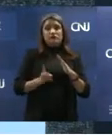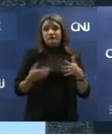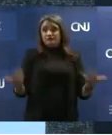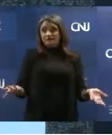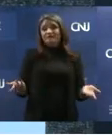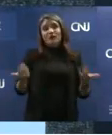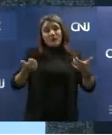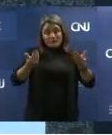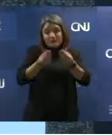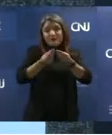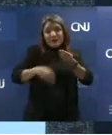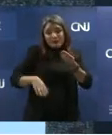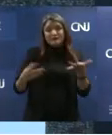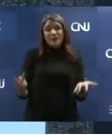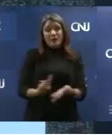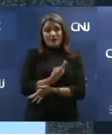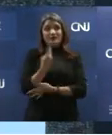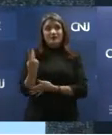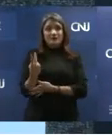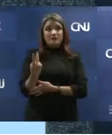Ressaltamos aqui no CNJ que sempre que temos a